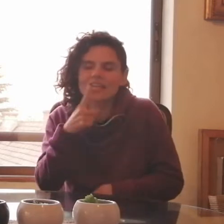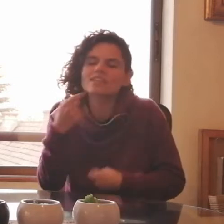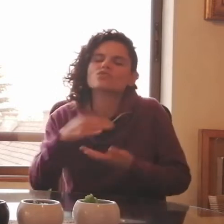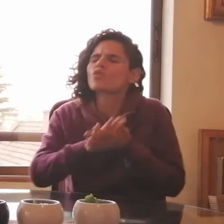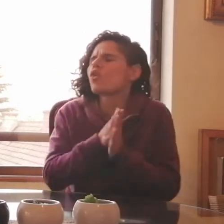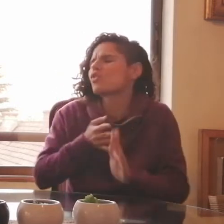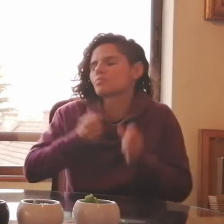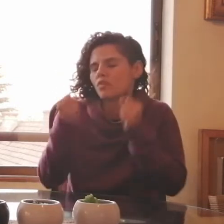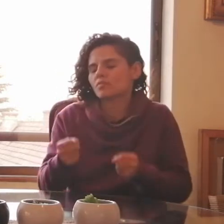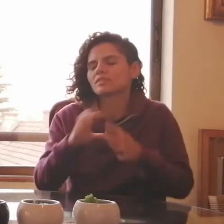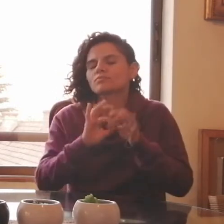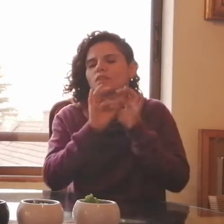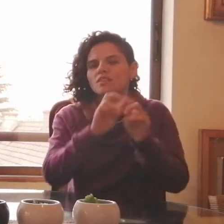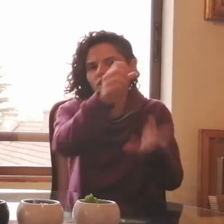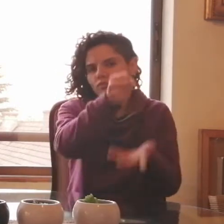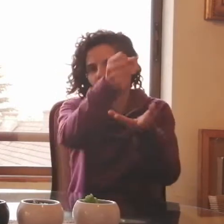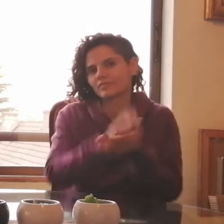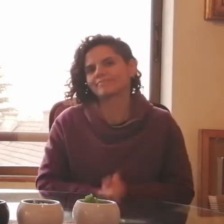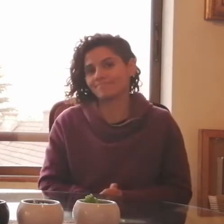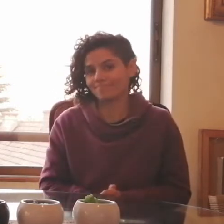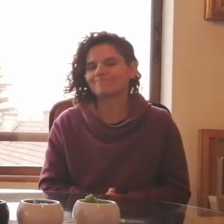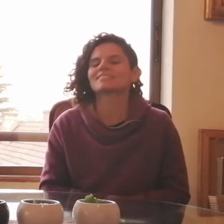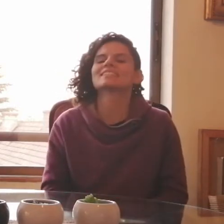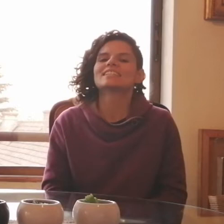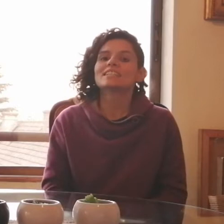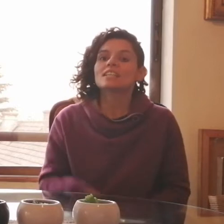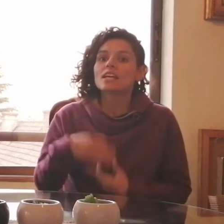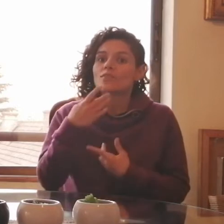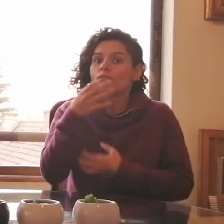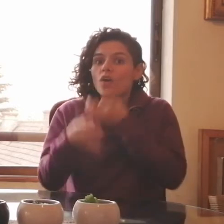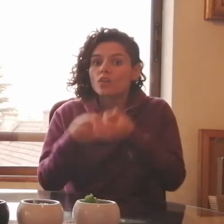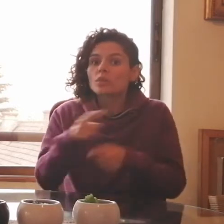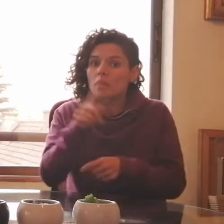y les damos las gracias a todos. Les voy a contar que pueden participar con nosotros en